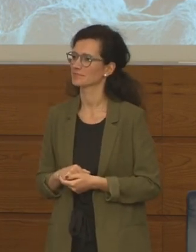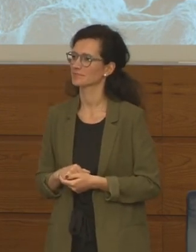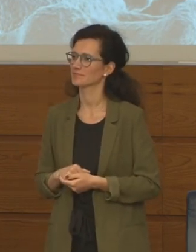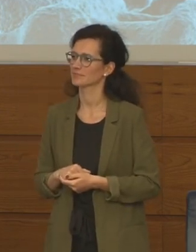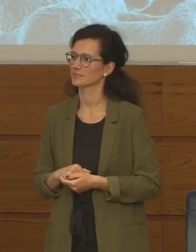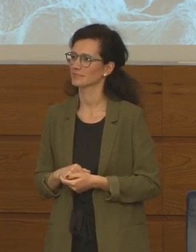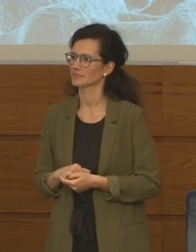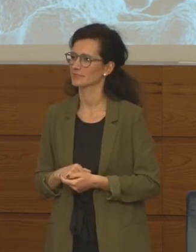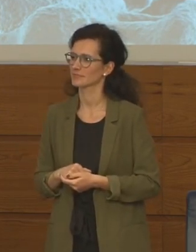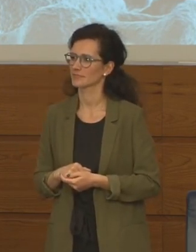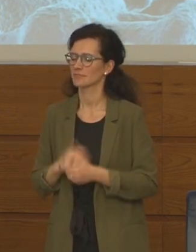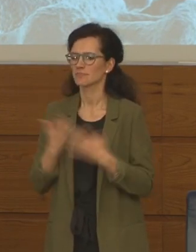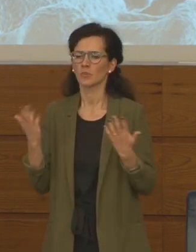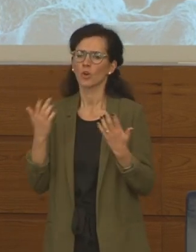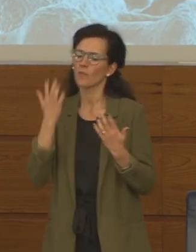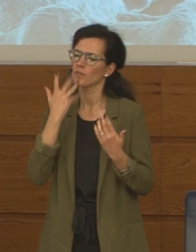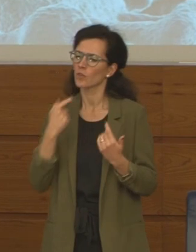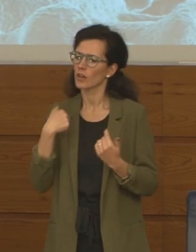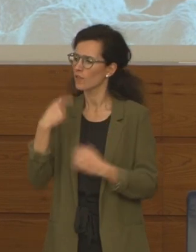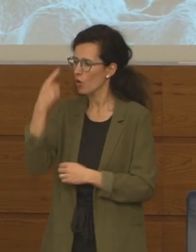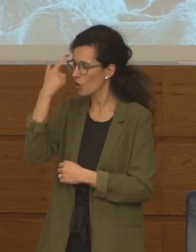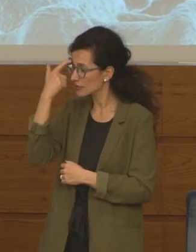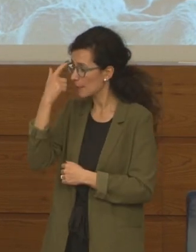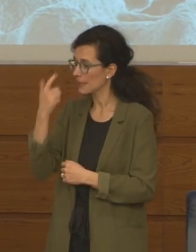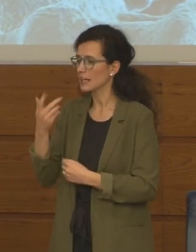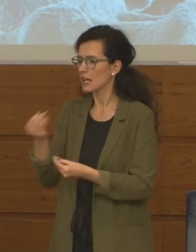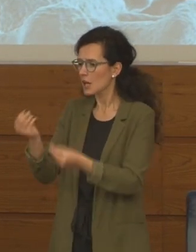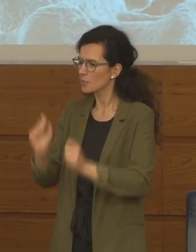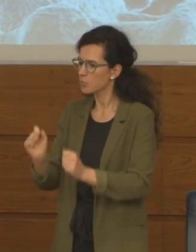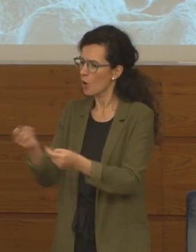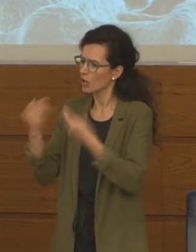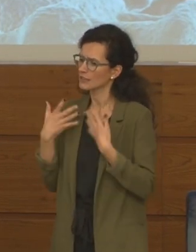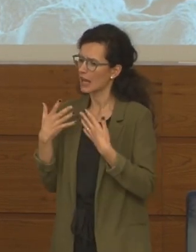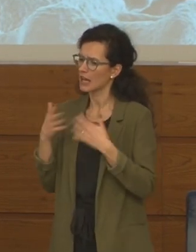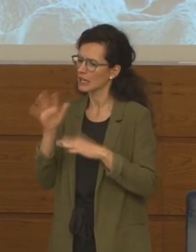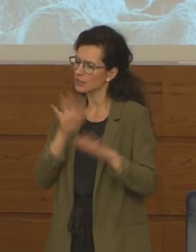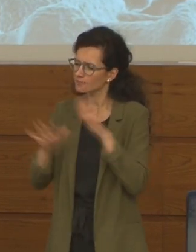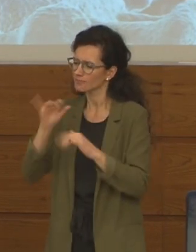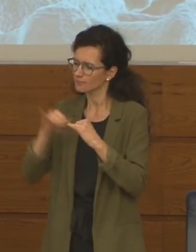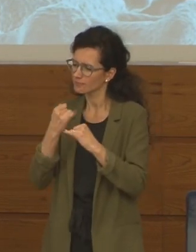(domanda) Ci può dare qualche dettaglio in più sui tre nuovi decessi?